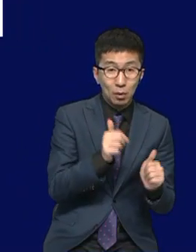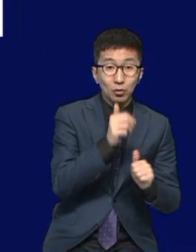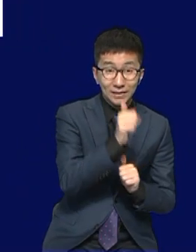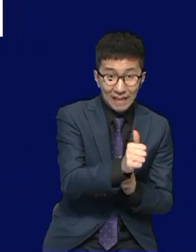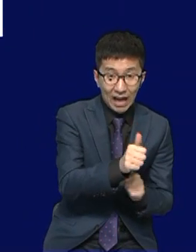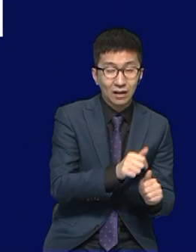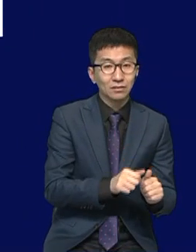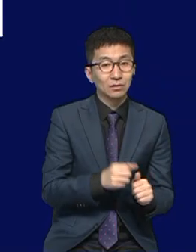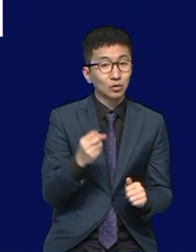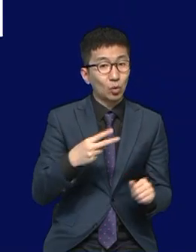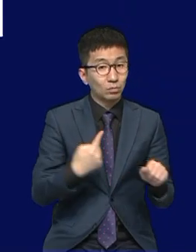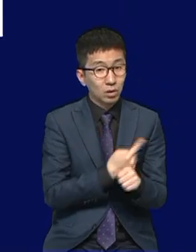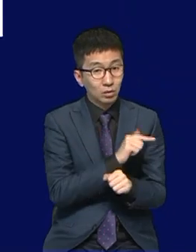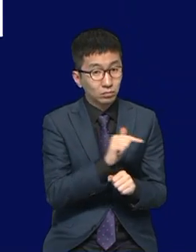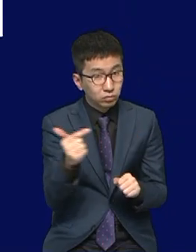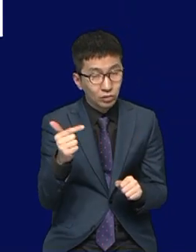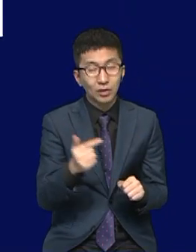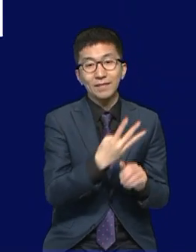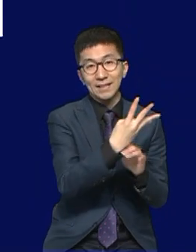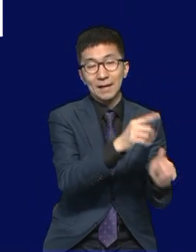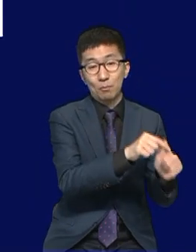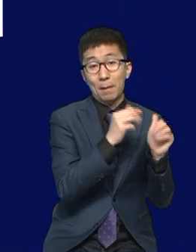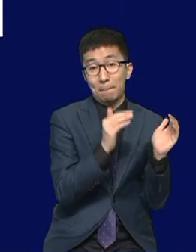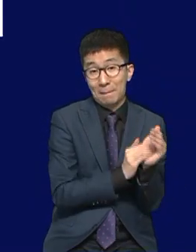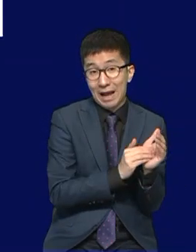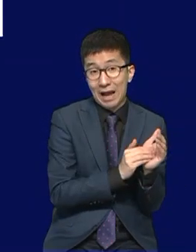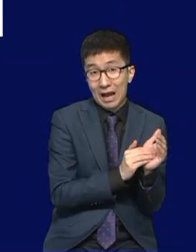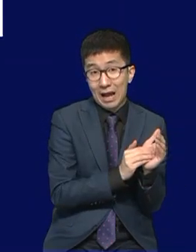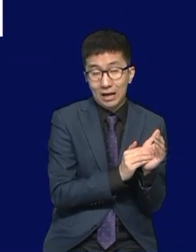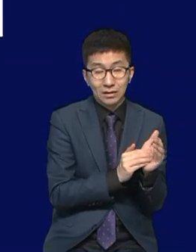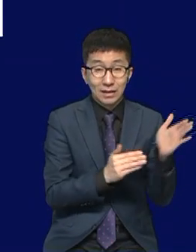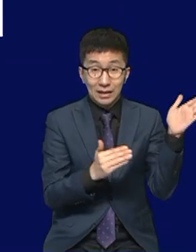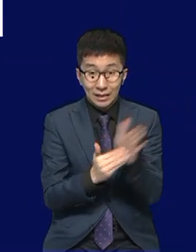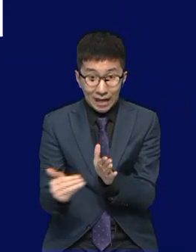김기영, 문형배 재판관은 모든 의견에서 기각 내지는 각하 의견을 냈습니다.